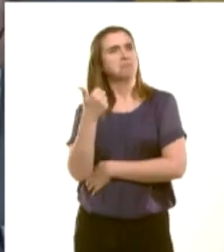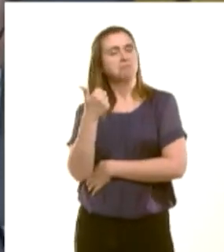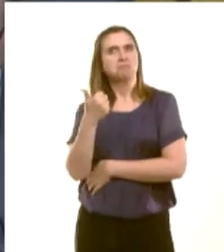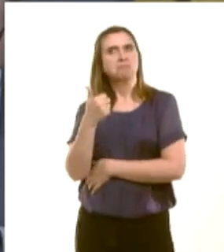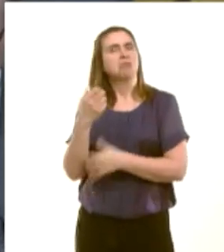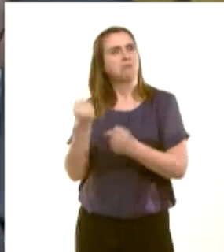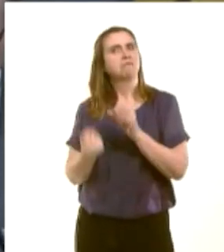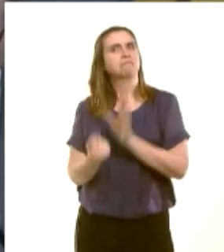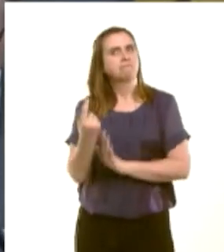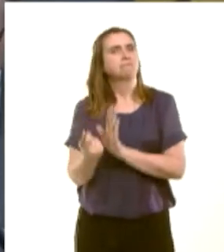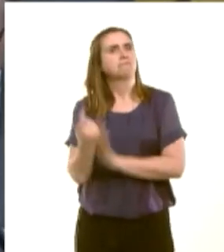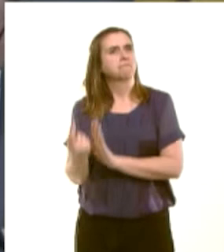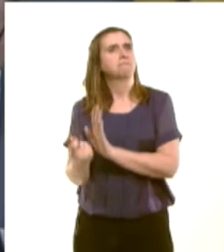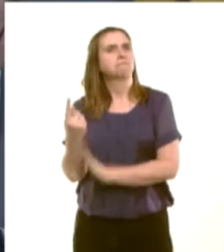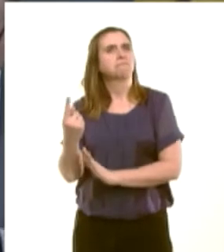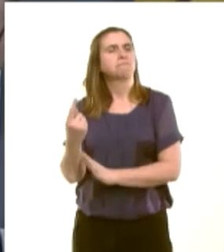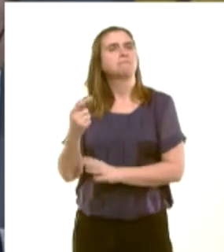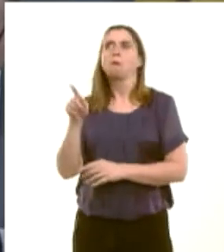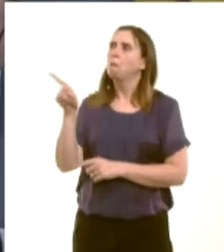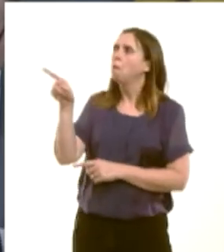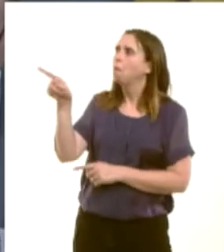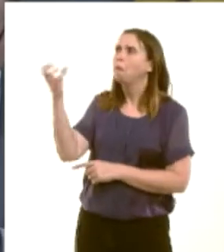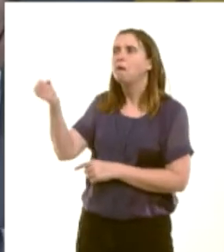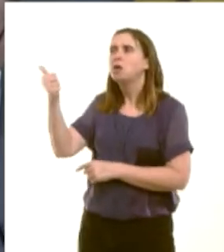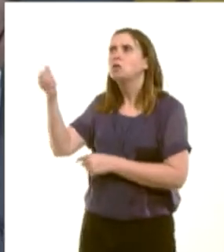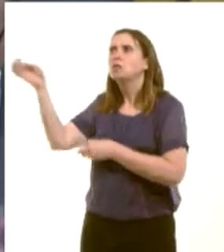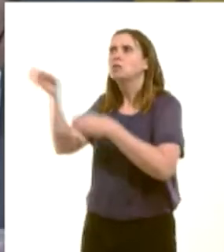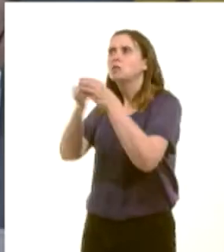a chadw meddyginiaeth mewn ardaloedd cefn gwlad dros y byd i gyd, ac rwyín croesawuín